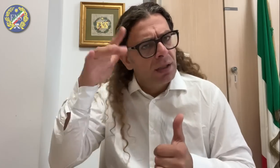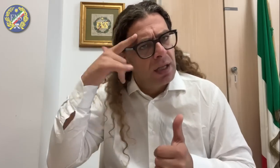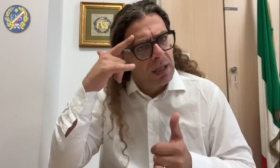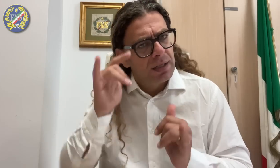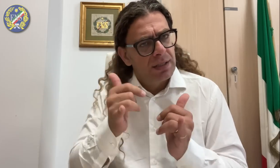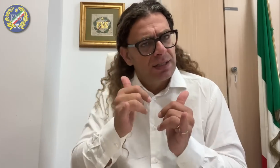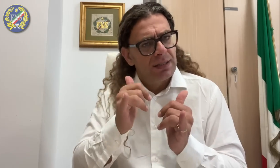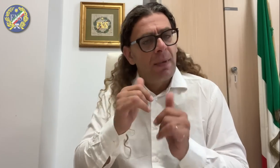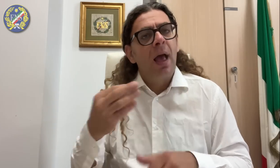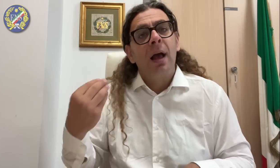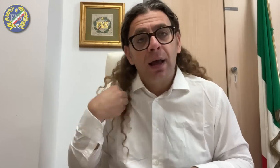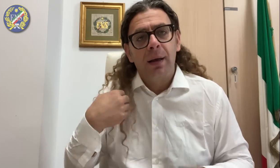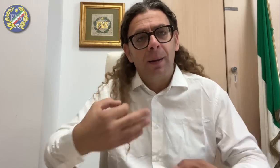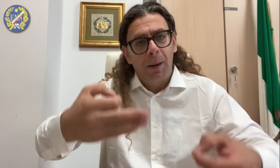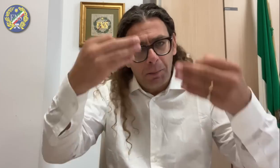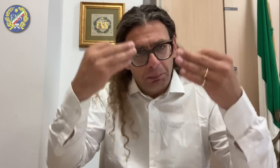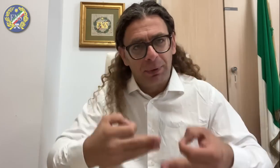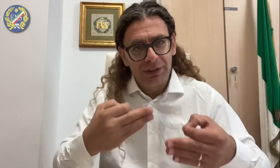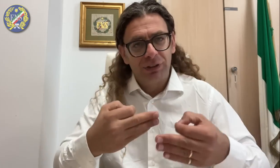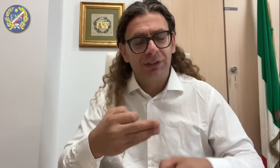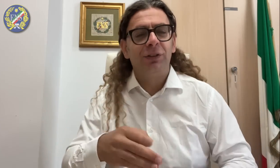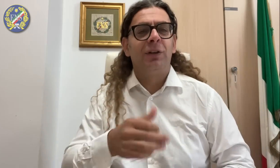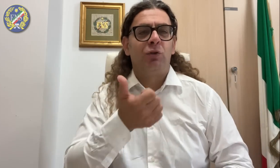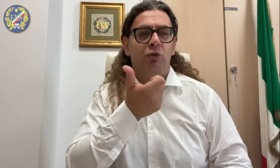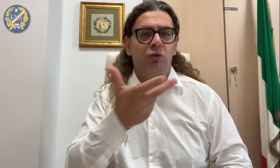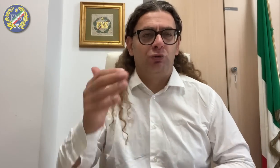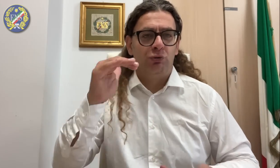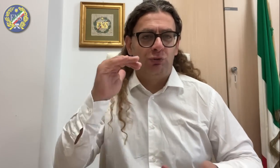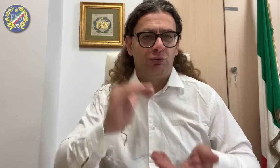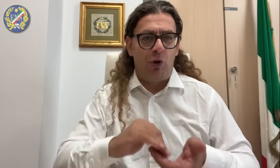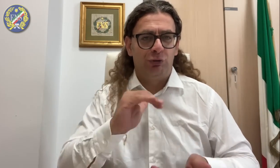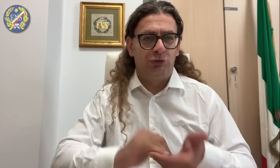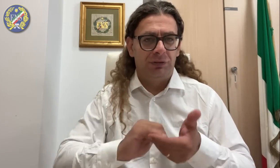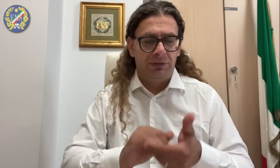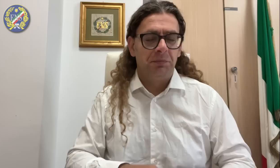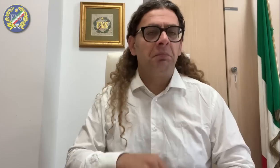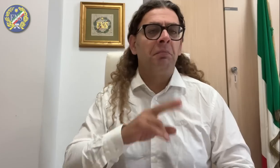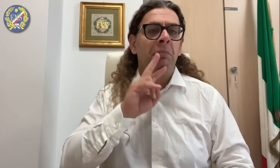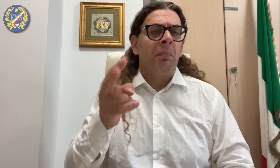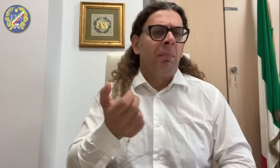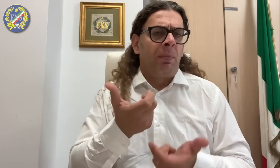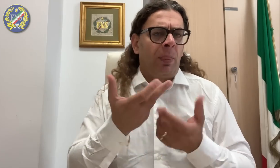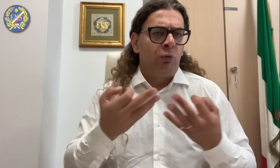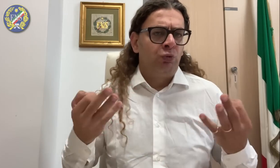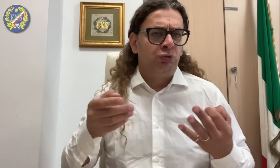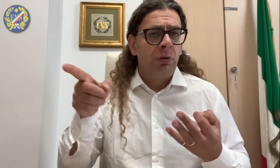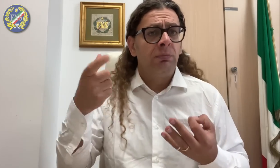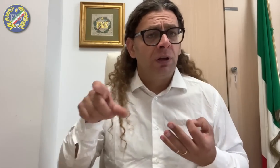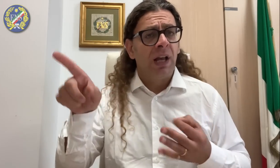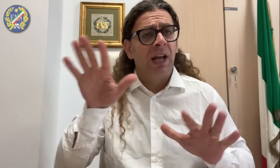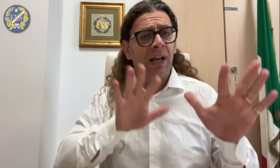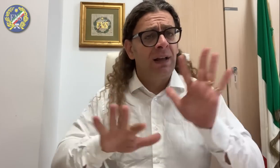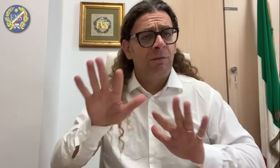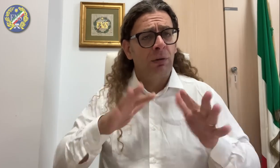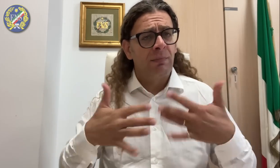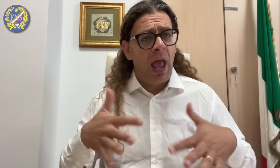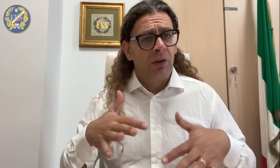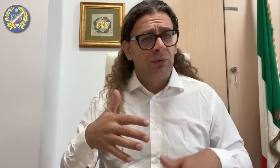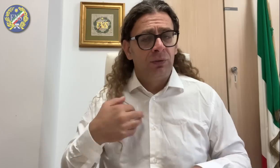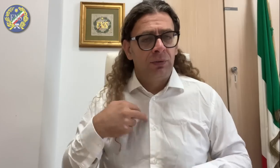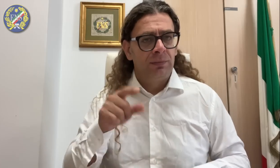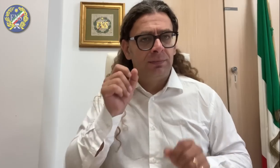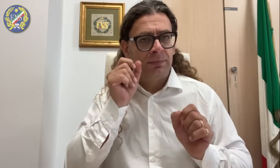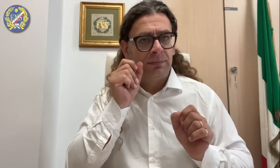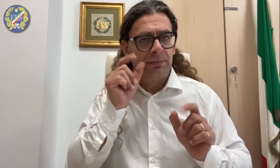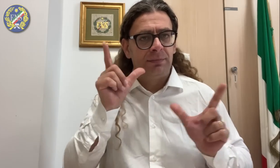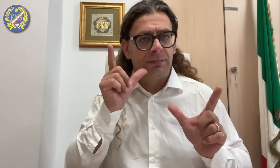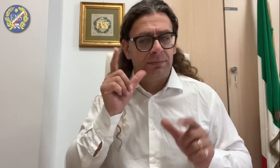Ne era a conoscenza ma voleva sapere da me il numero preciso degli iscritti all’ENS perché si era già informato, ne sono rimasto stupito.